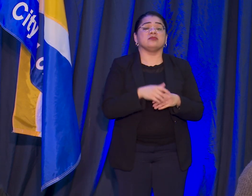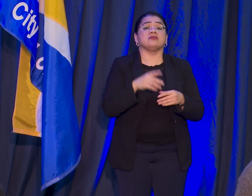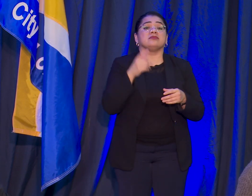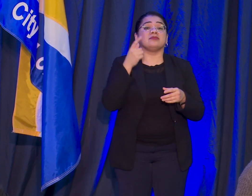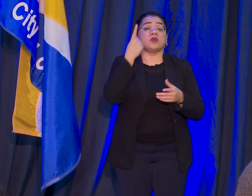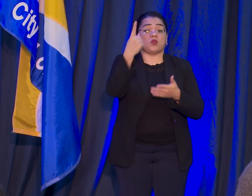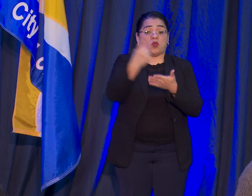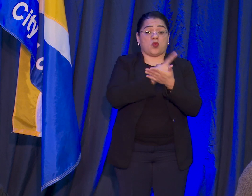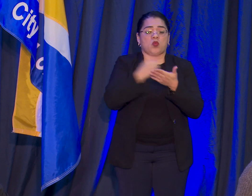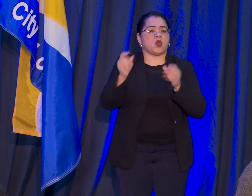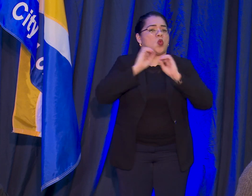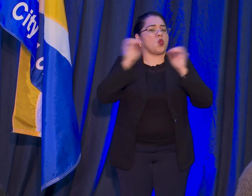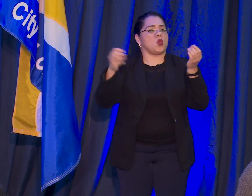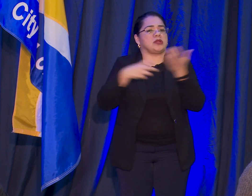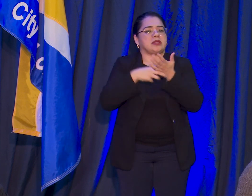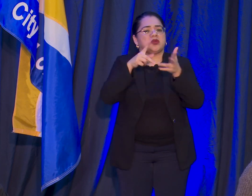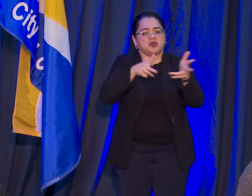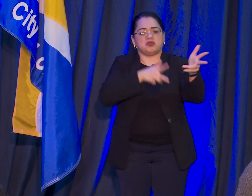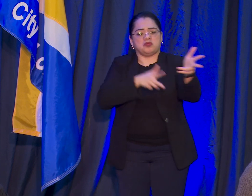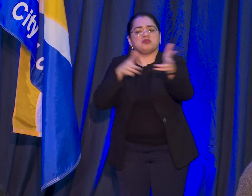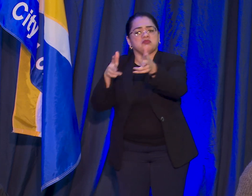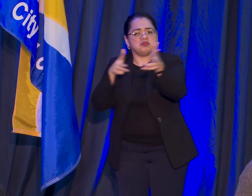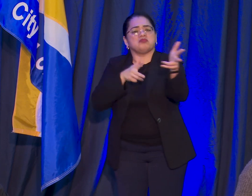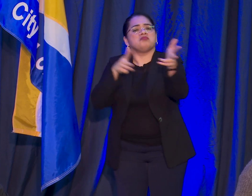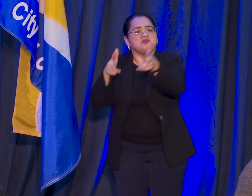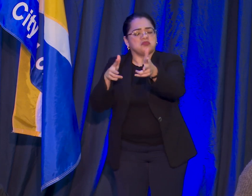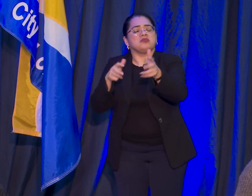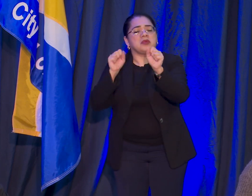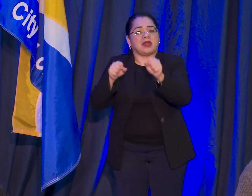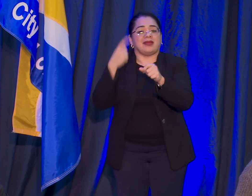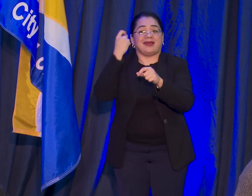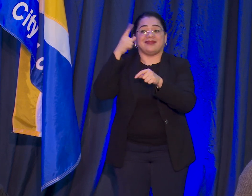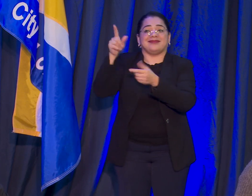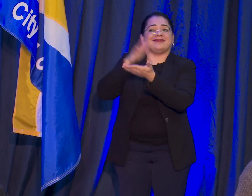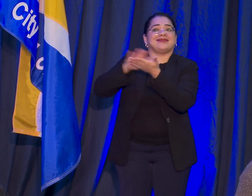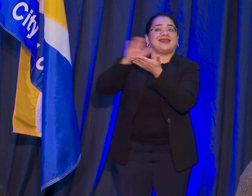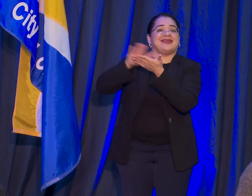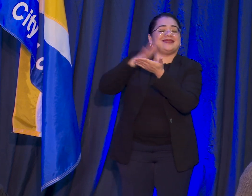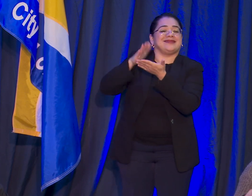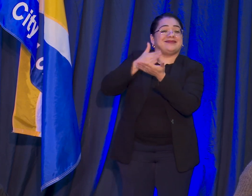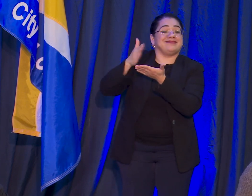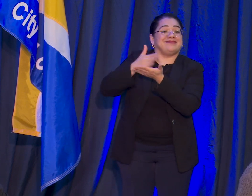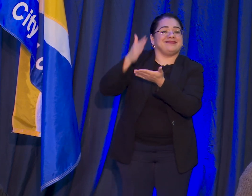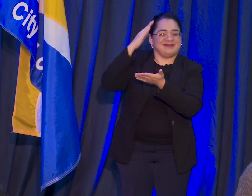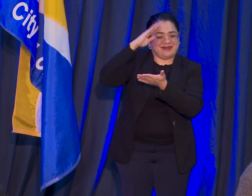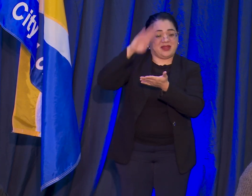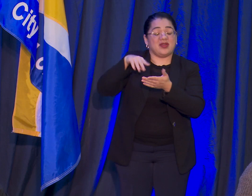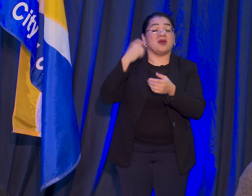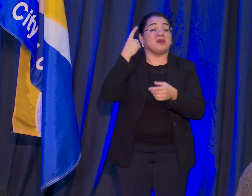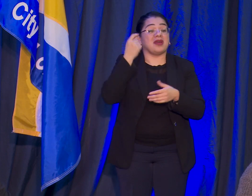lunes Marceau treinta van pasar otra vez la smooth asegurar que ya no cessation